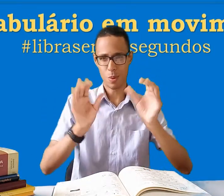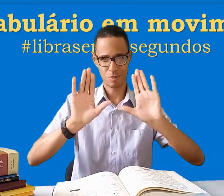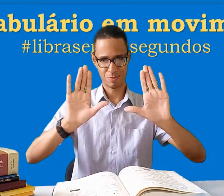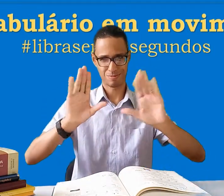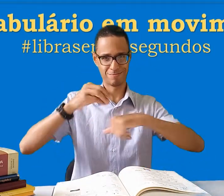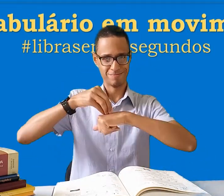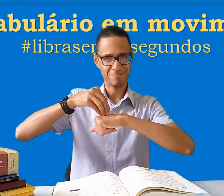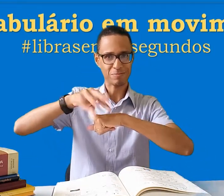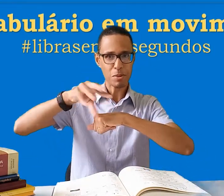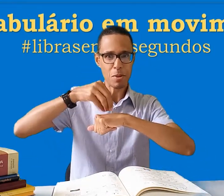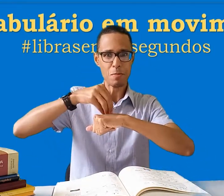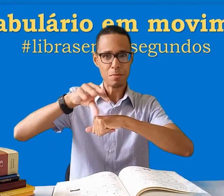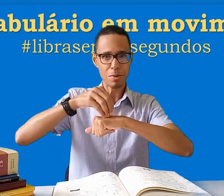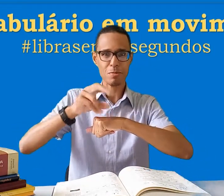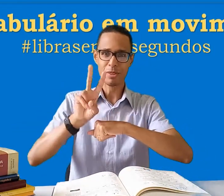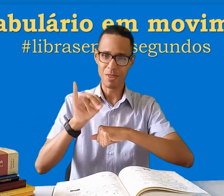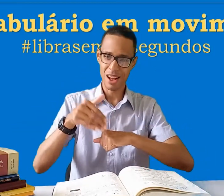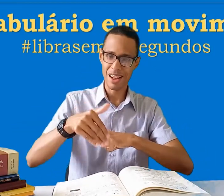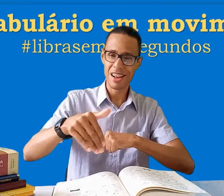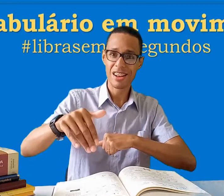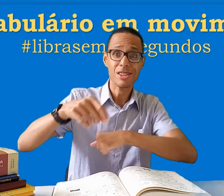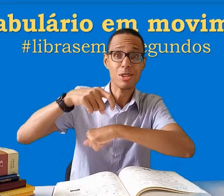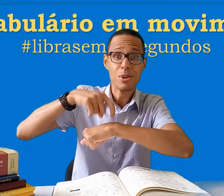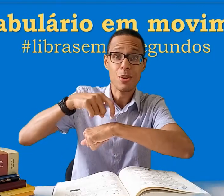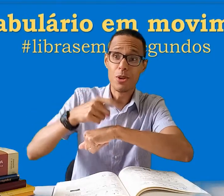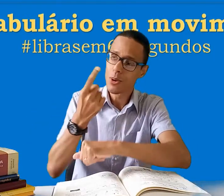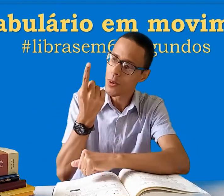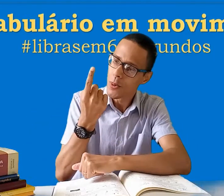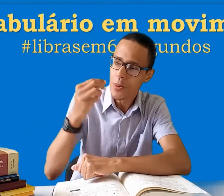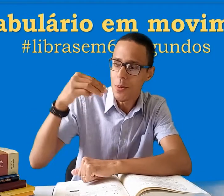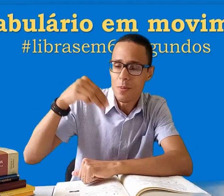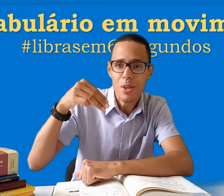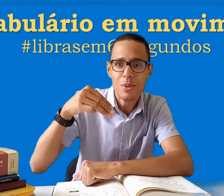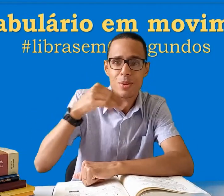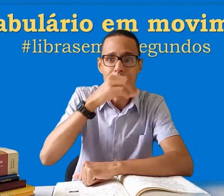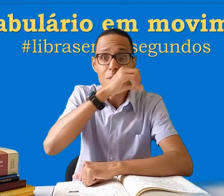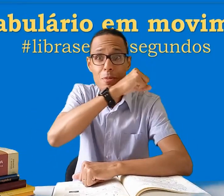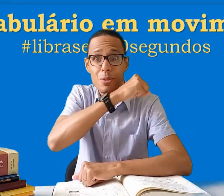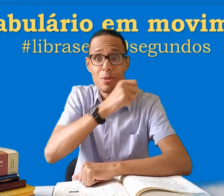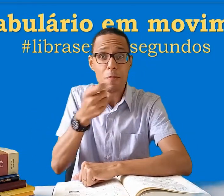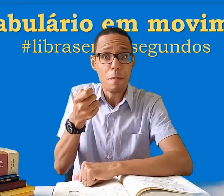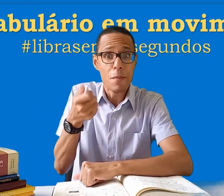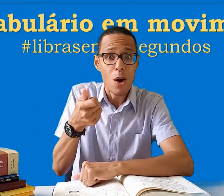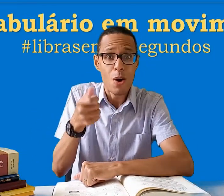Irei apresentar em apenas 60 segundos.